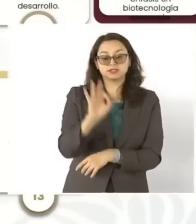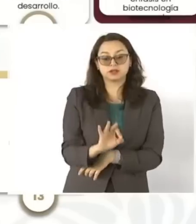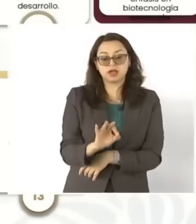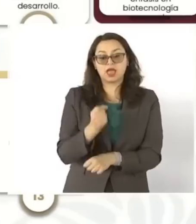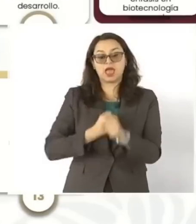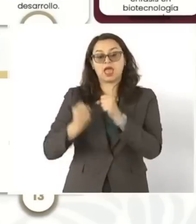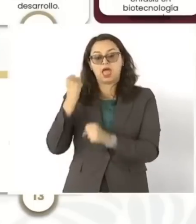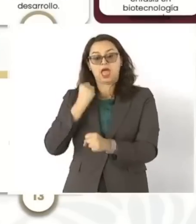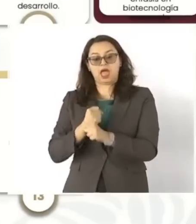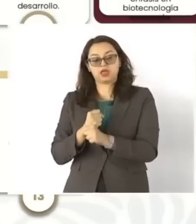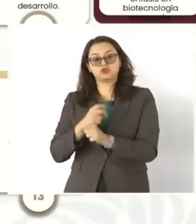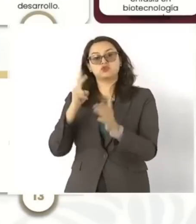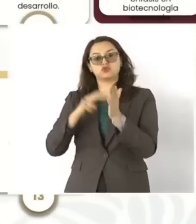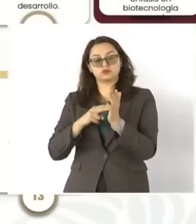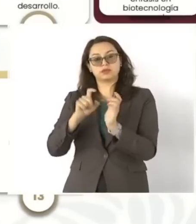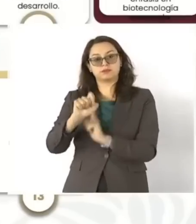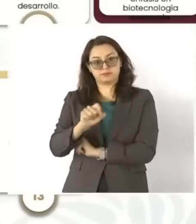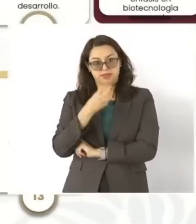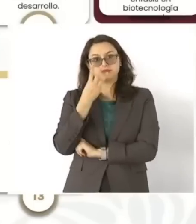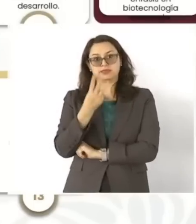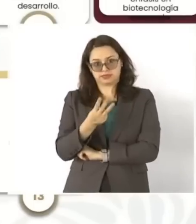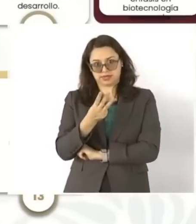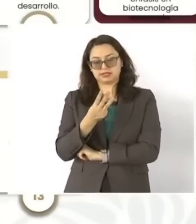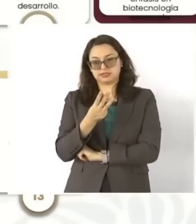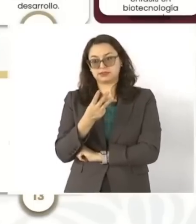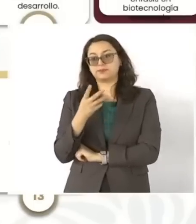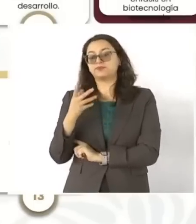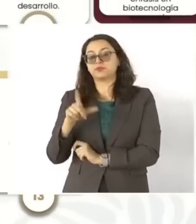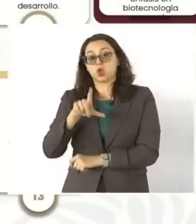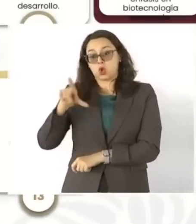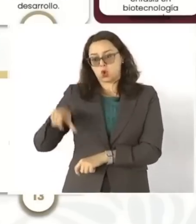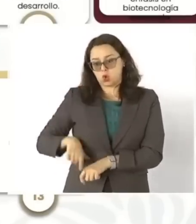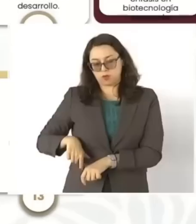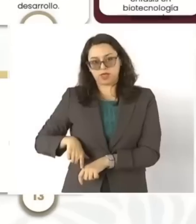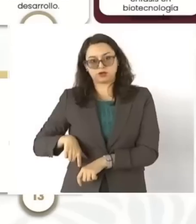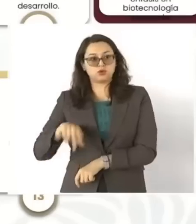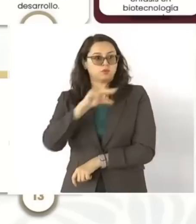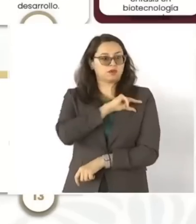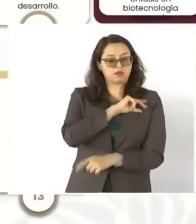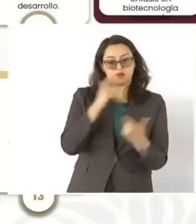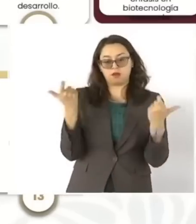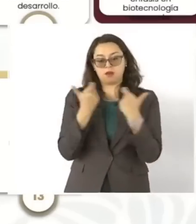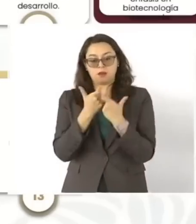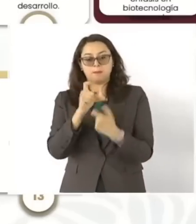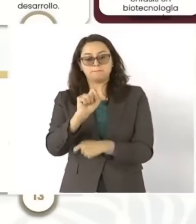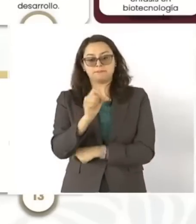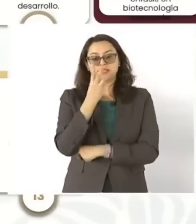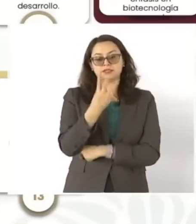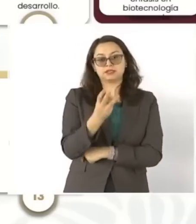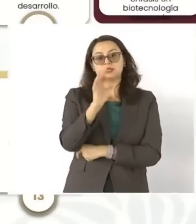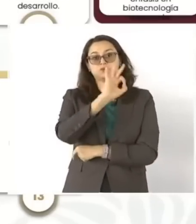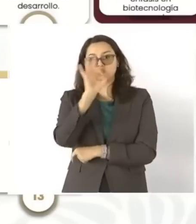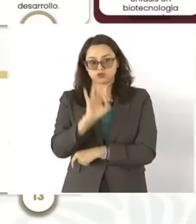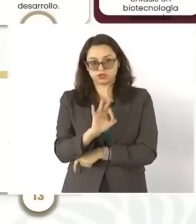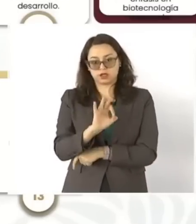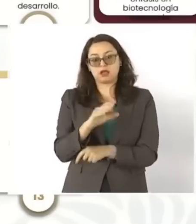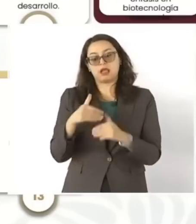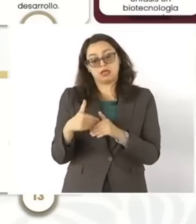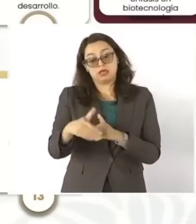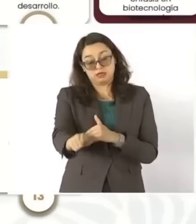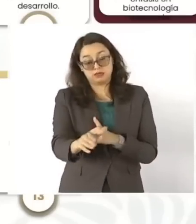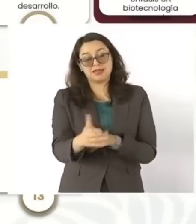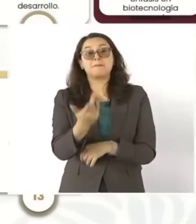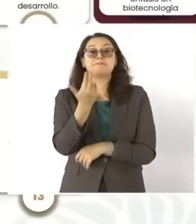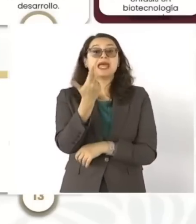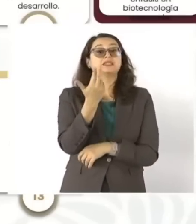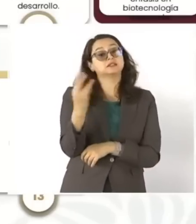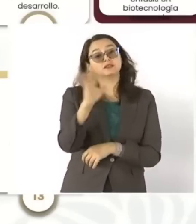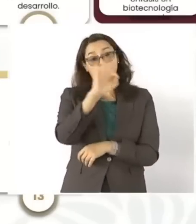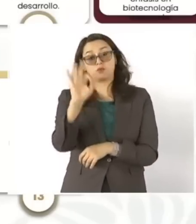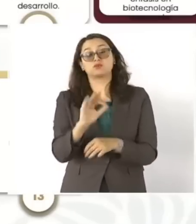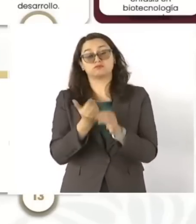el 25% entre la inversión pública y privada y el objetivo es pasar del 25% de la inversión